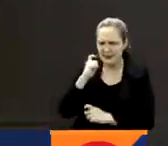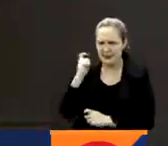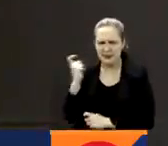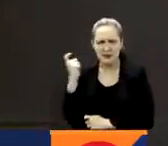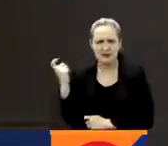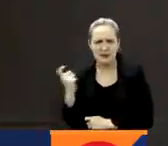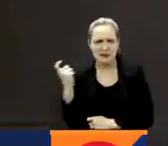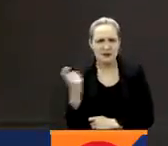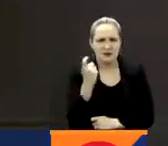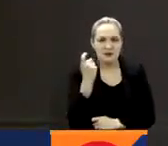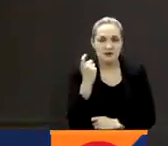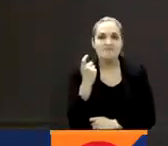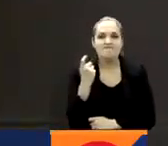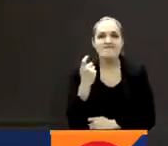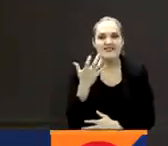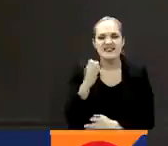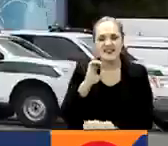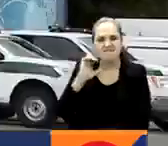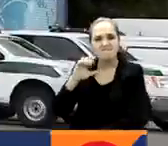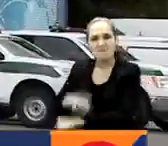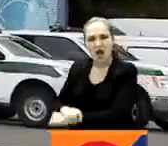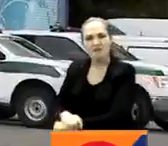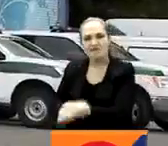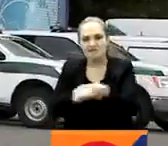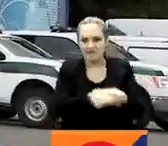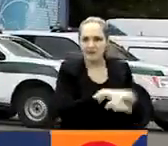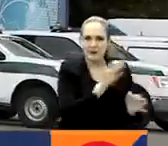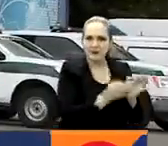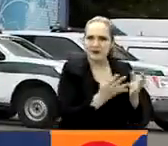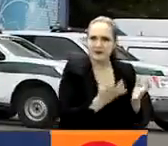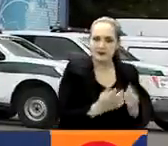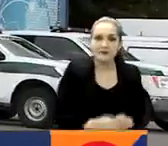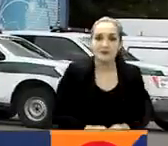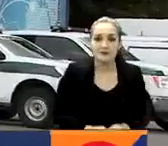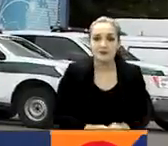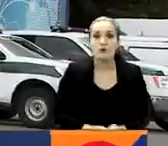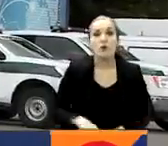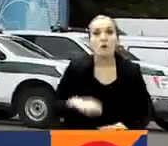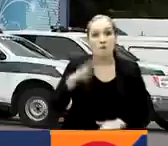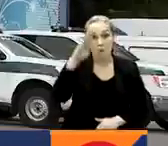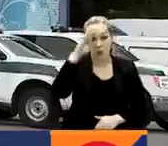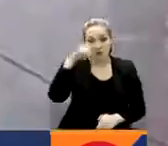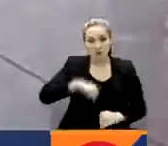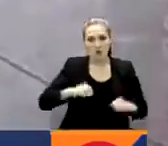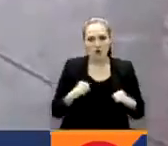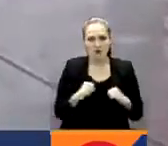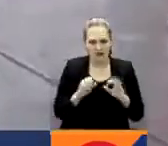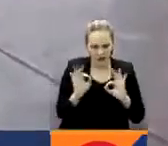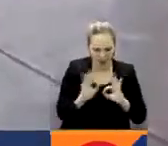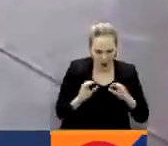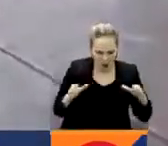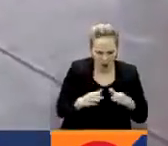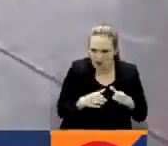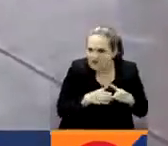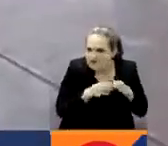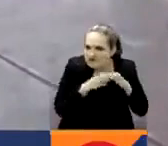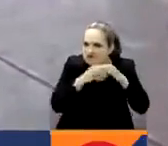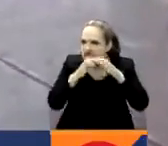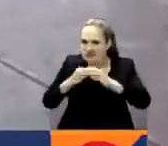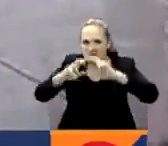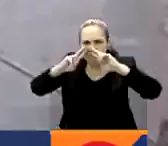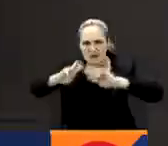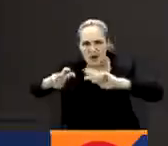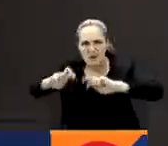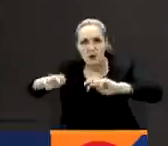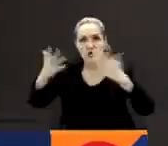BUSCADO POR LA POLICíA,